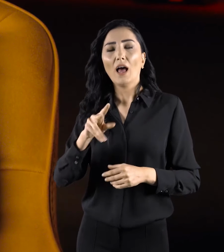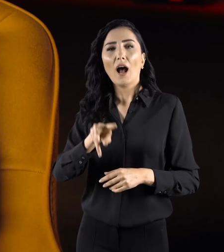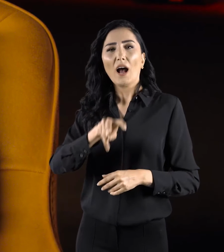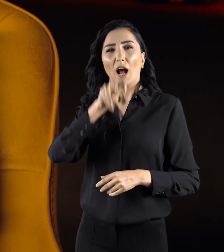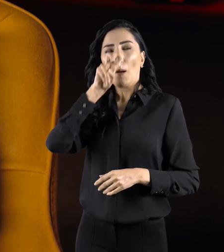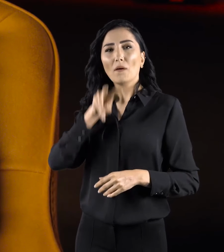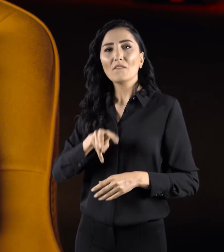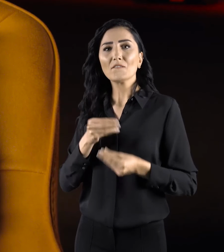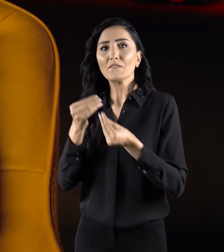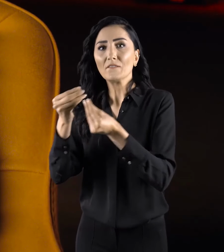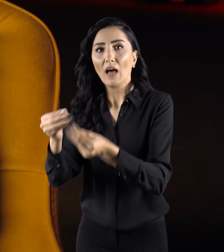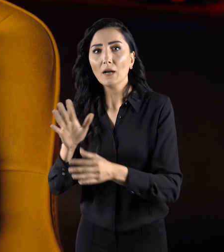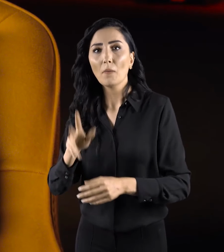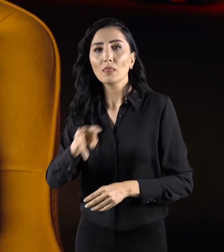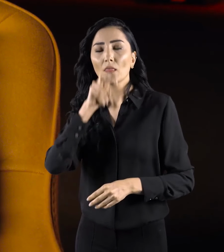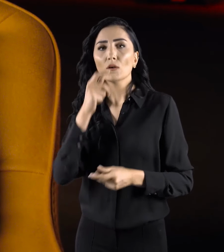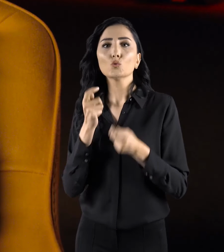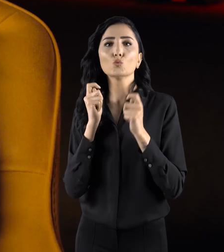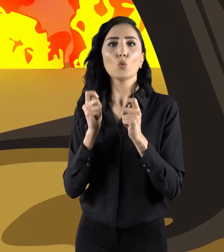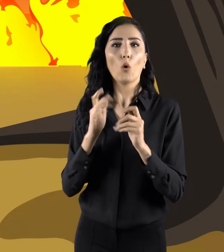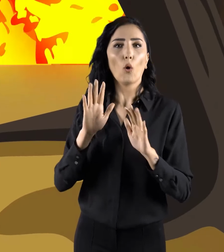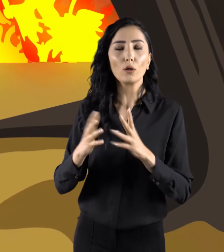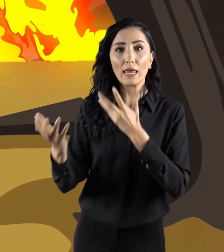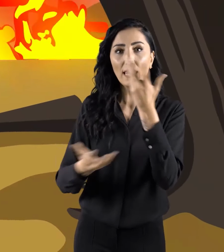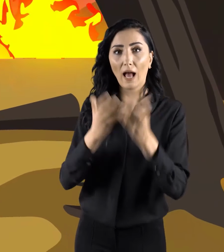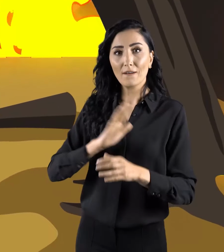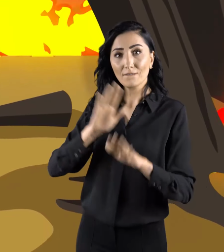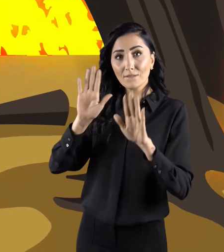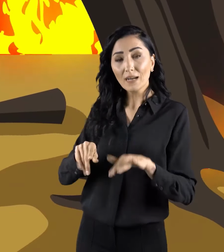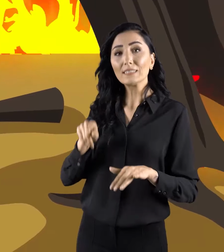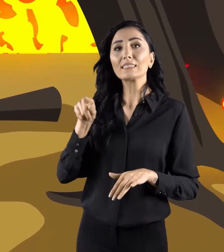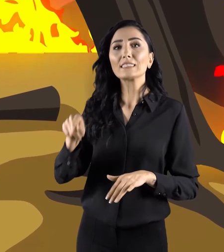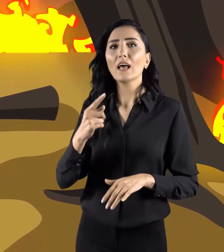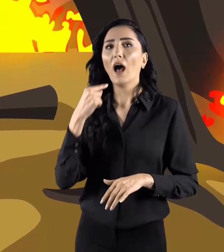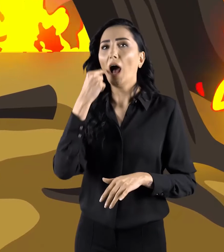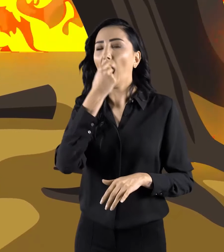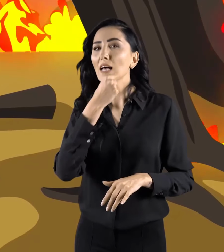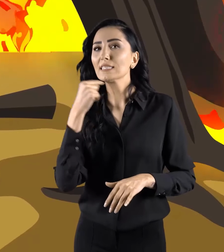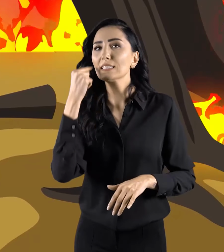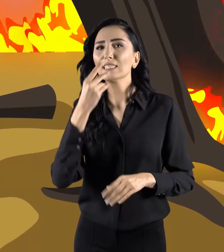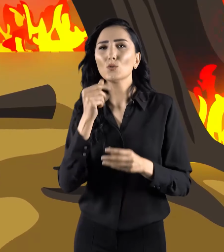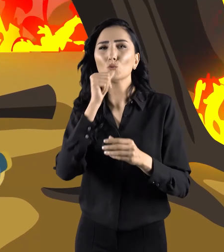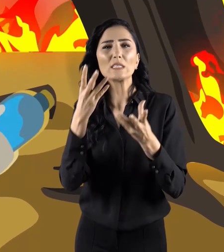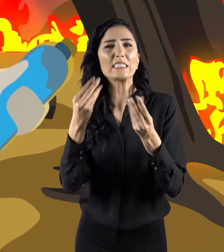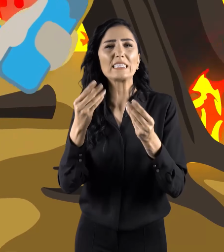monoksit gazı nefes almanızı zorlaştırır. Yangın anında bulunuyorsanız ağzınızı ıslak bir bezle